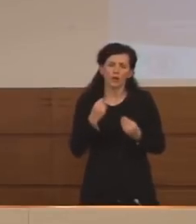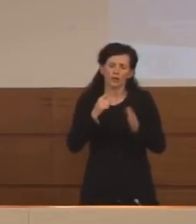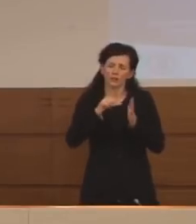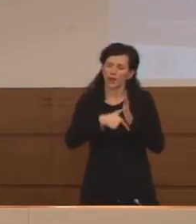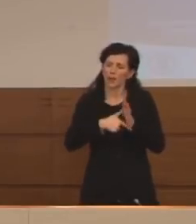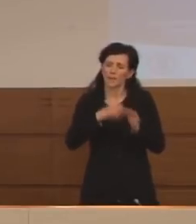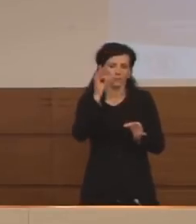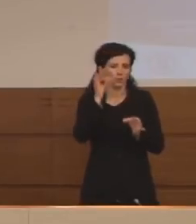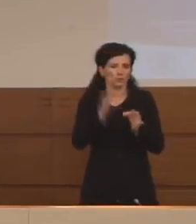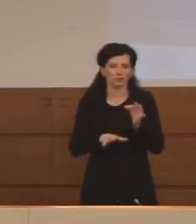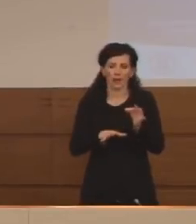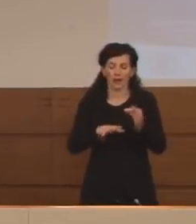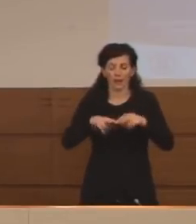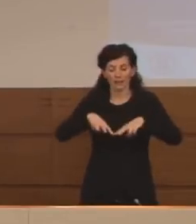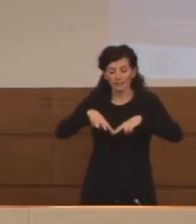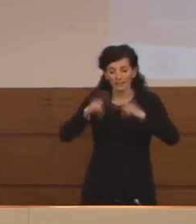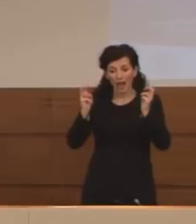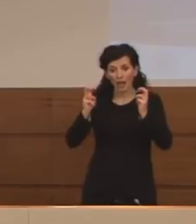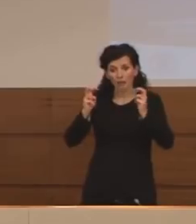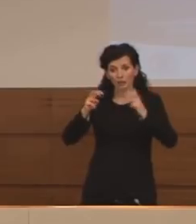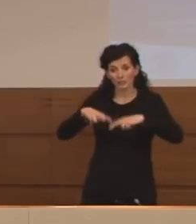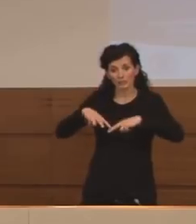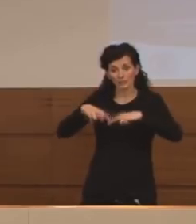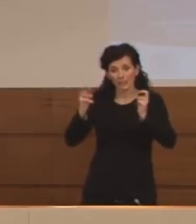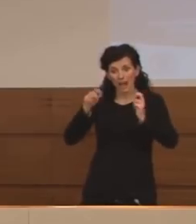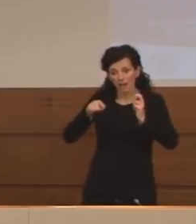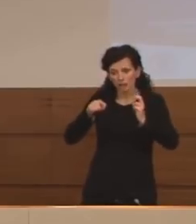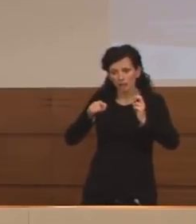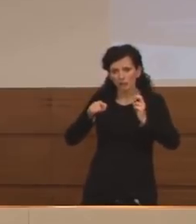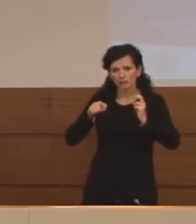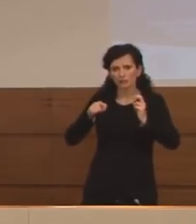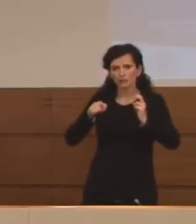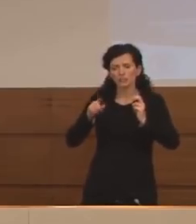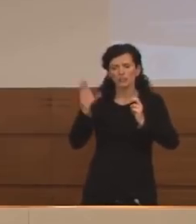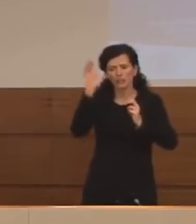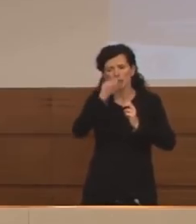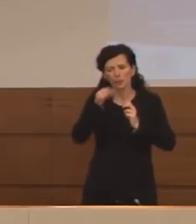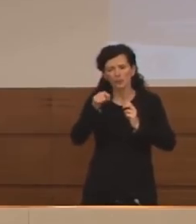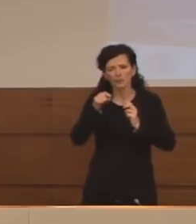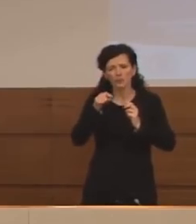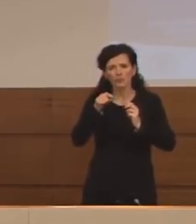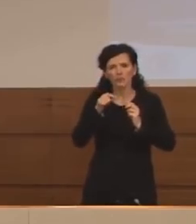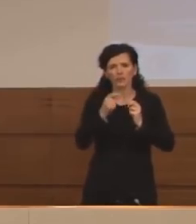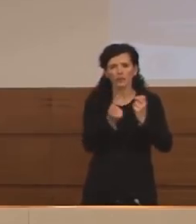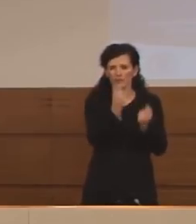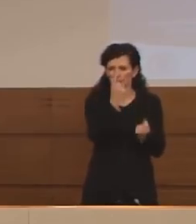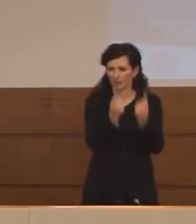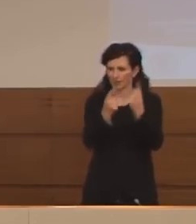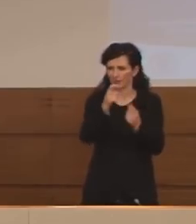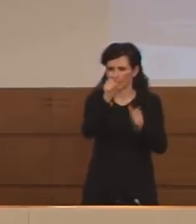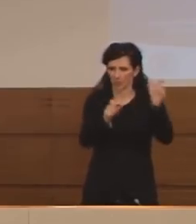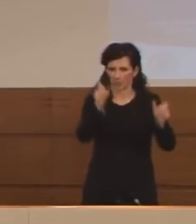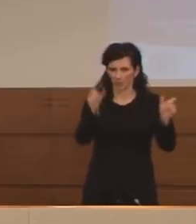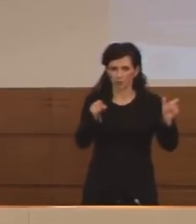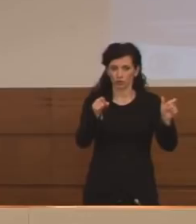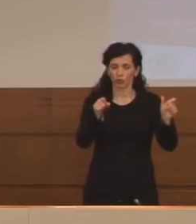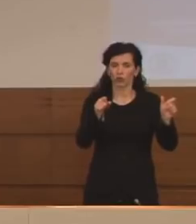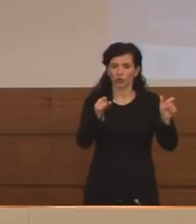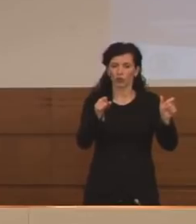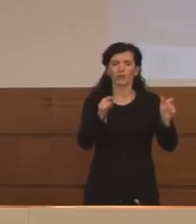nella diagnosi e nel contact tracing, rintraccio dei casi, che sarebbero soprattutto i contatti dei casi,